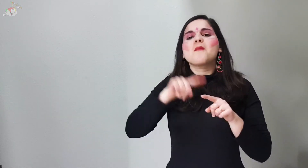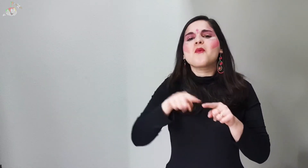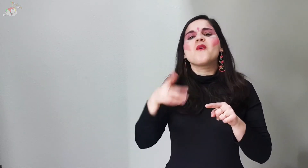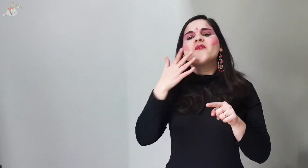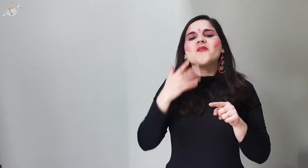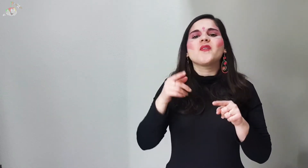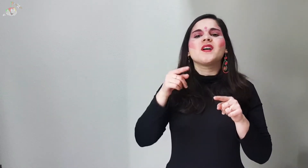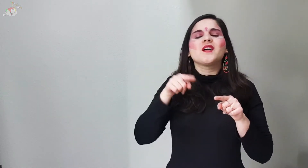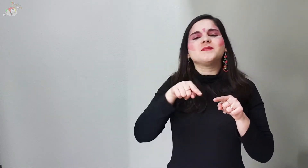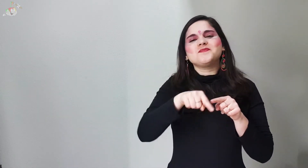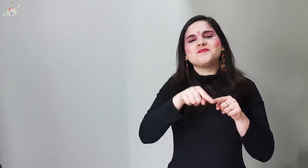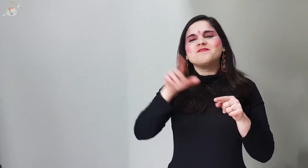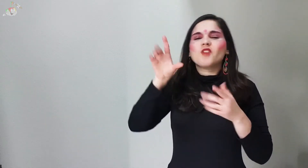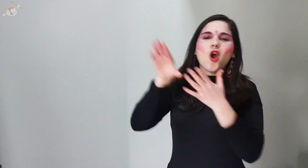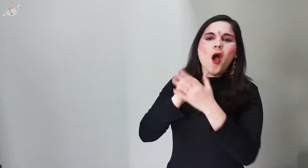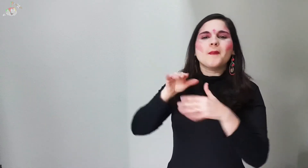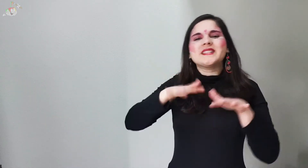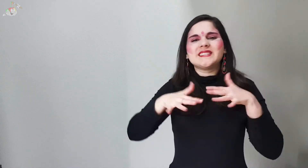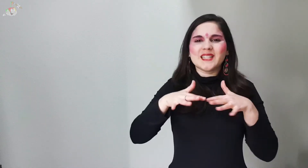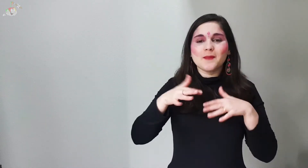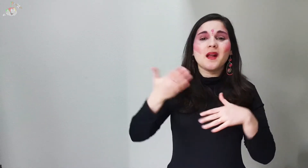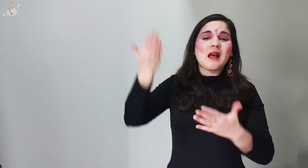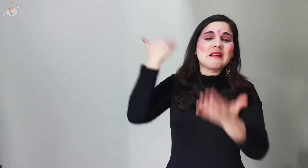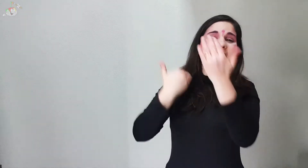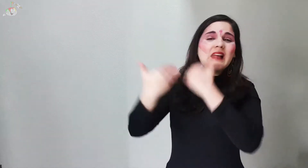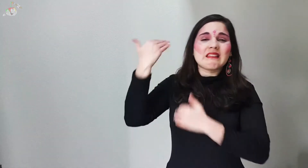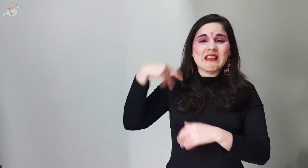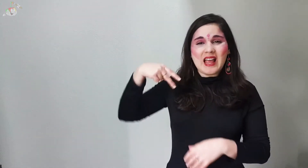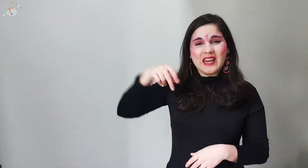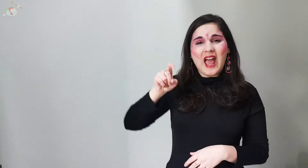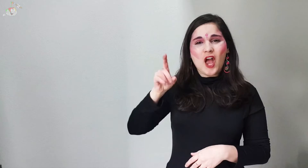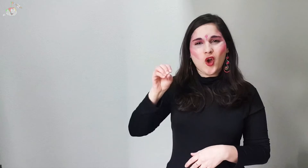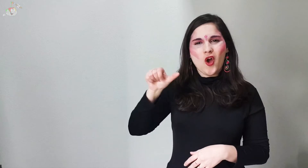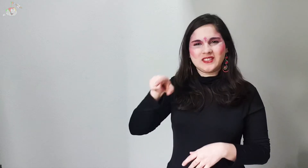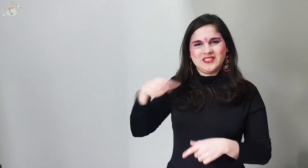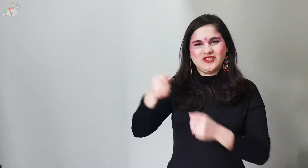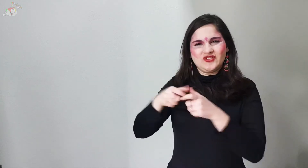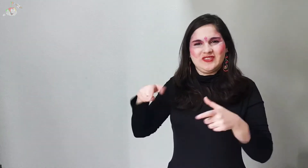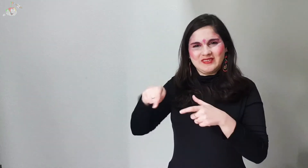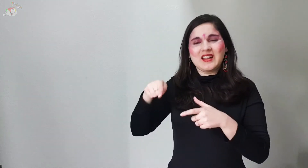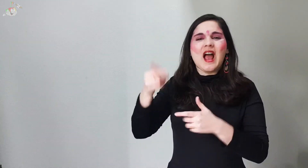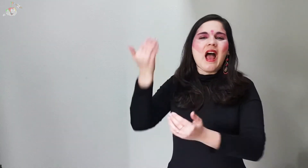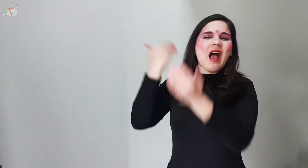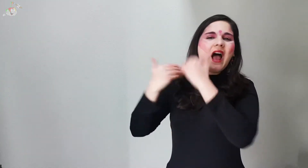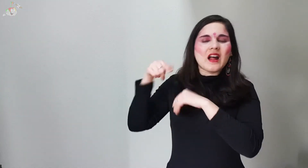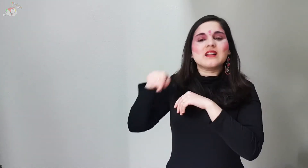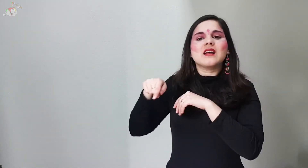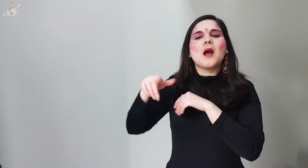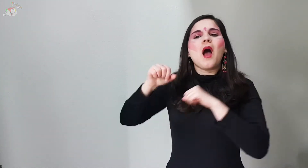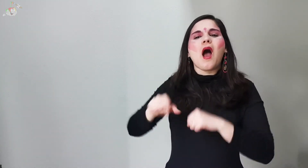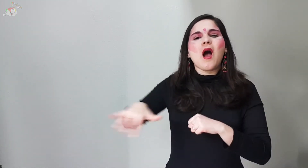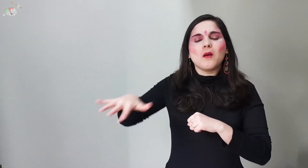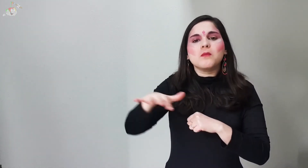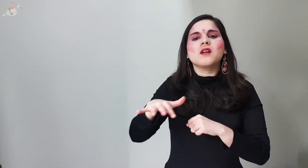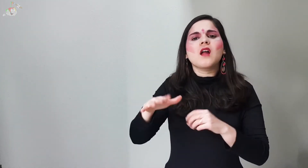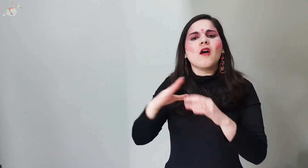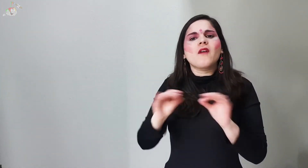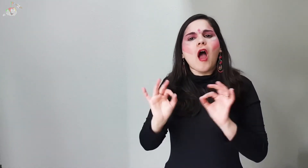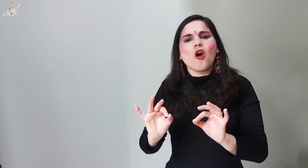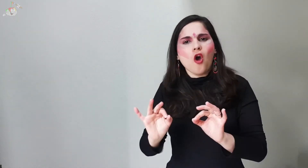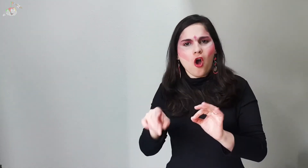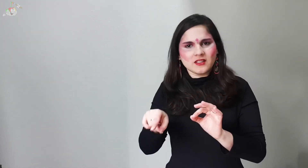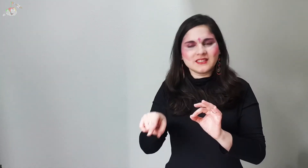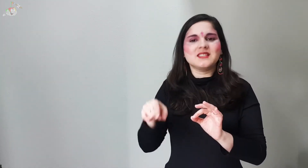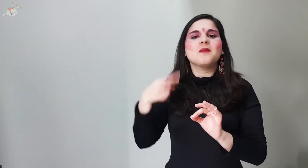questa festa ricorda le cerimonie fatte dagli abitanti dell'antica Naxos